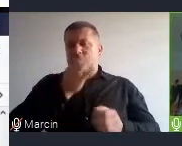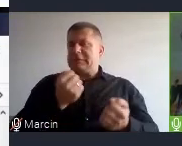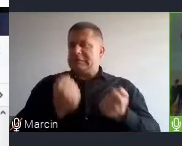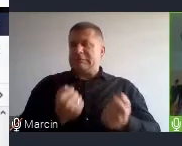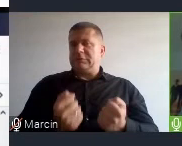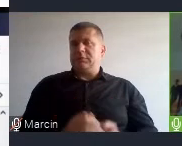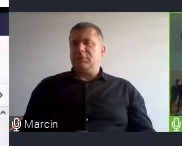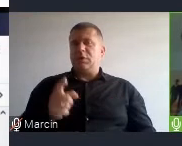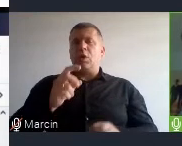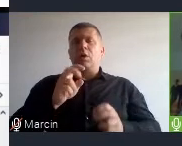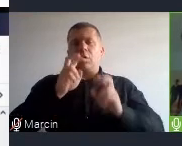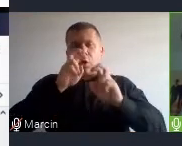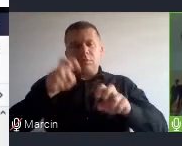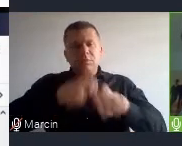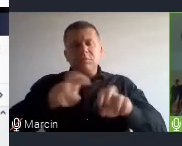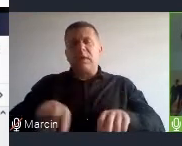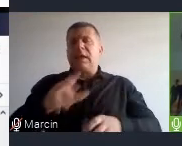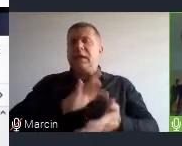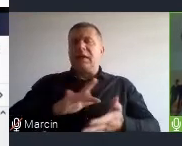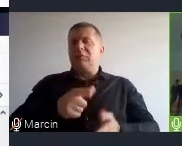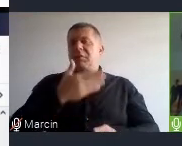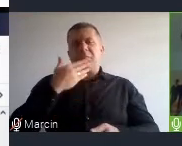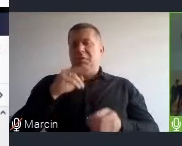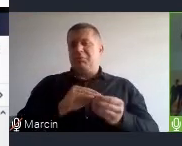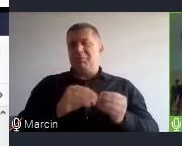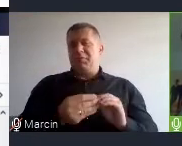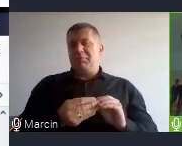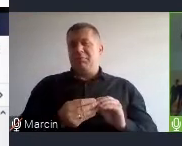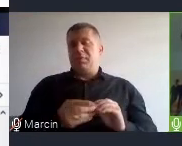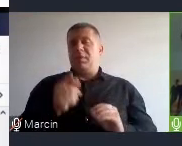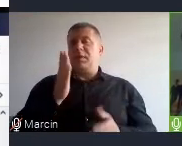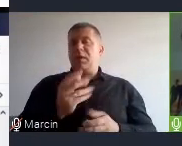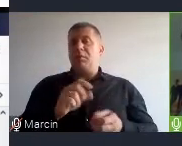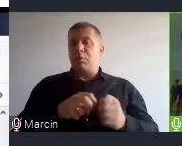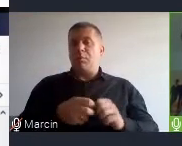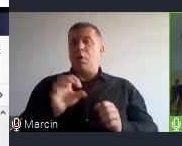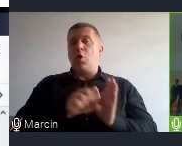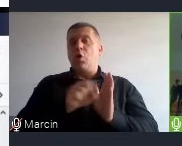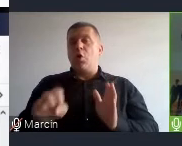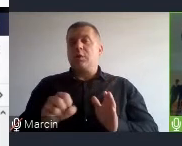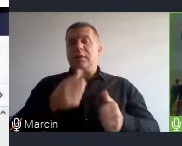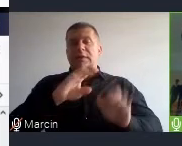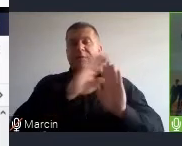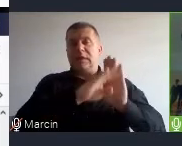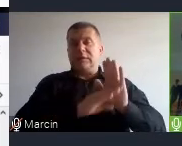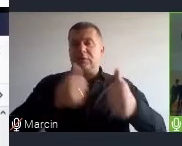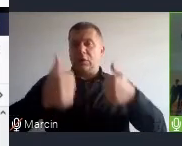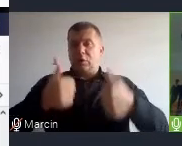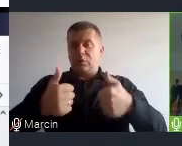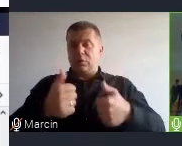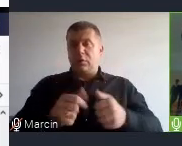W rozeznaniu rynku nie będzie to stanowiło problemu. Problem pojawi się od zasady konkurencyjności w górę,